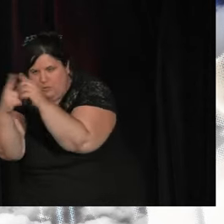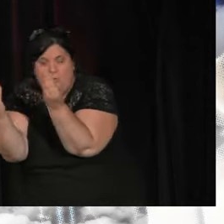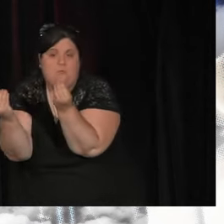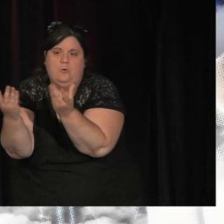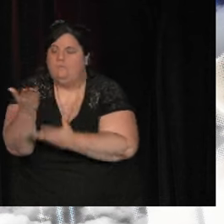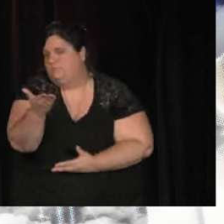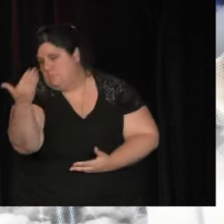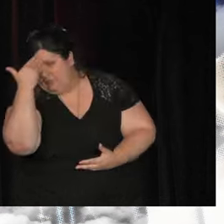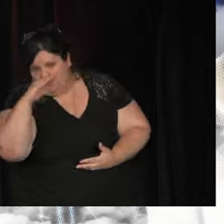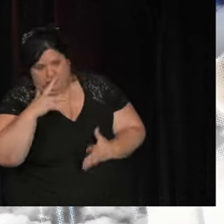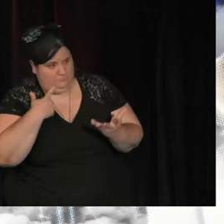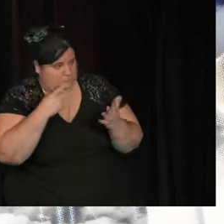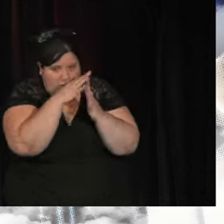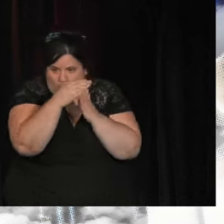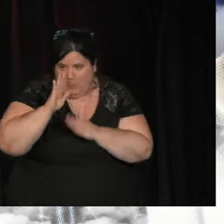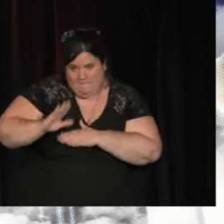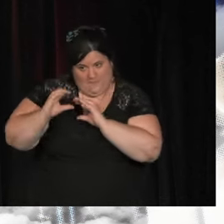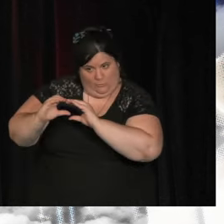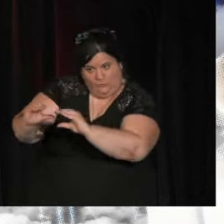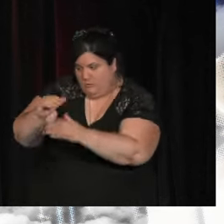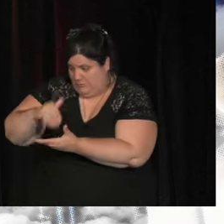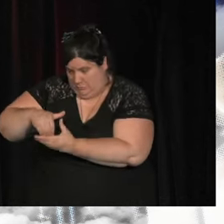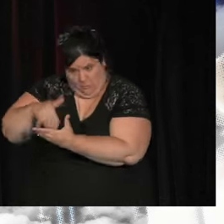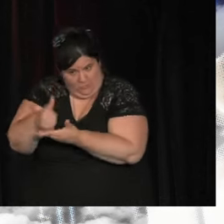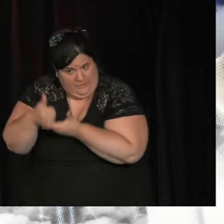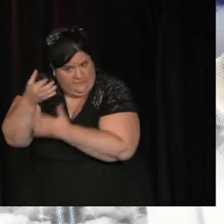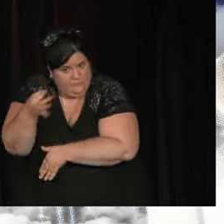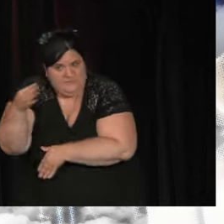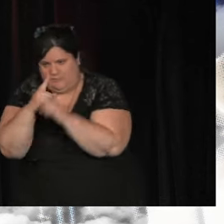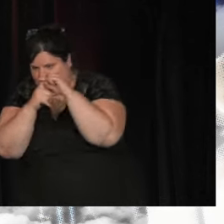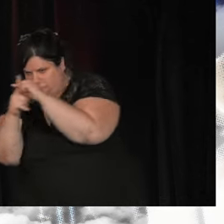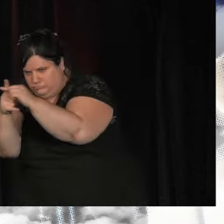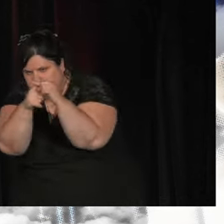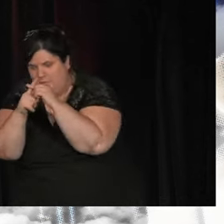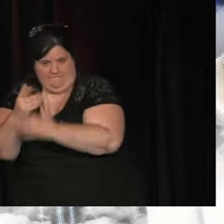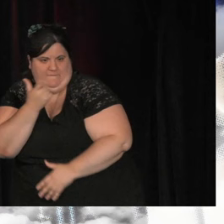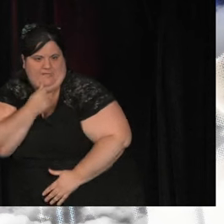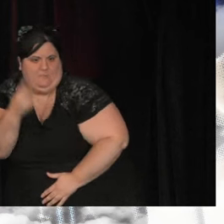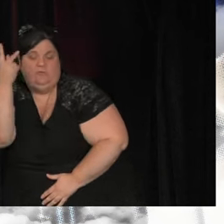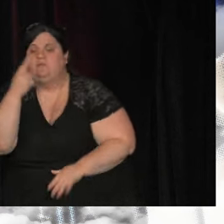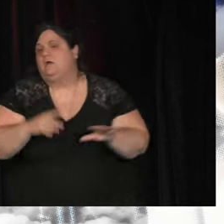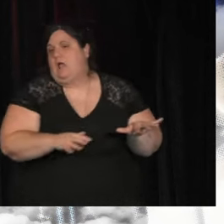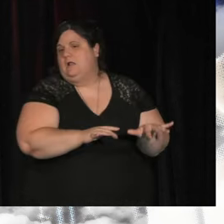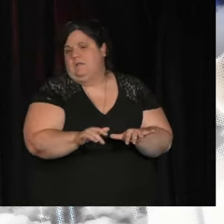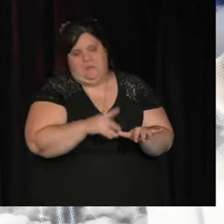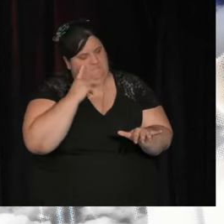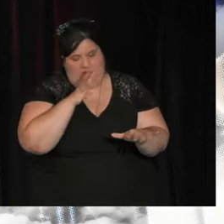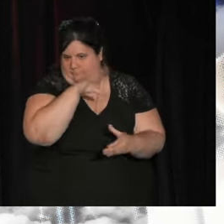il y a vraiment une assistance, il y a plein d'outils qui vont permettre de nous aider à viser correctement, alors que sur PC, ce sont les inputs purs.